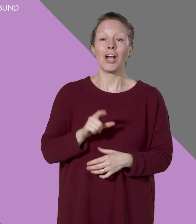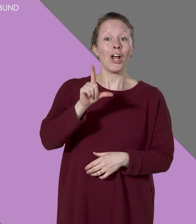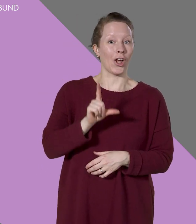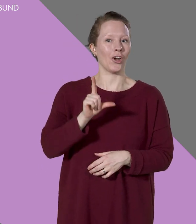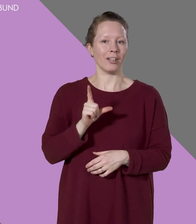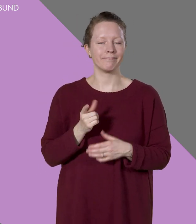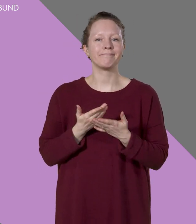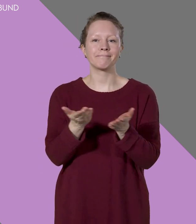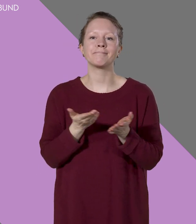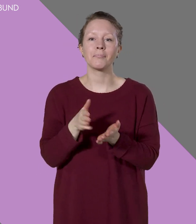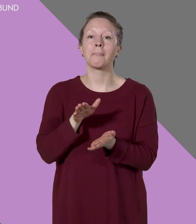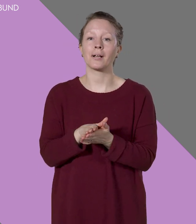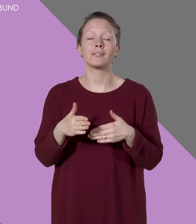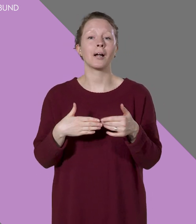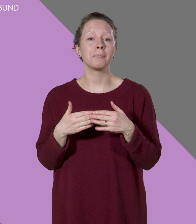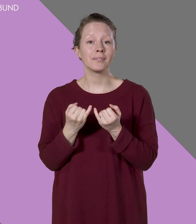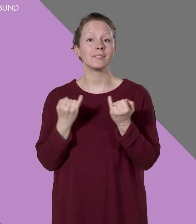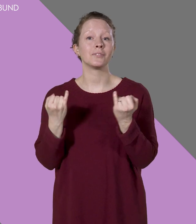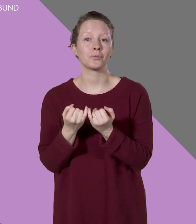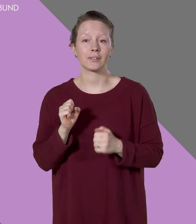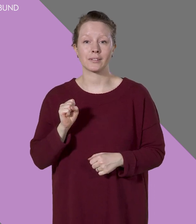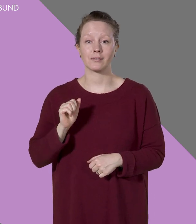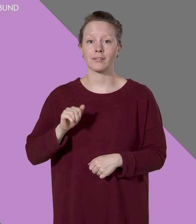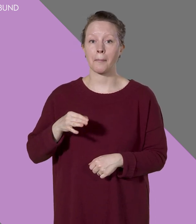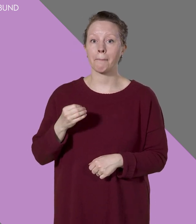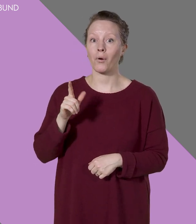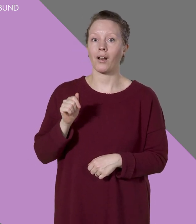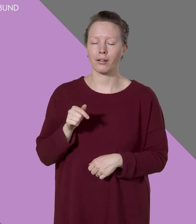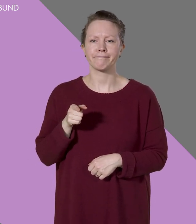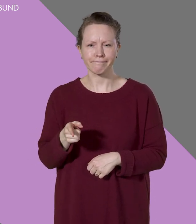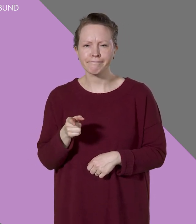Lördagens uppträdanden äger rum på arbetarinstitutet Sampola, -